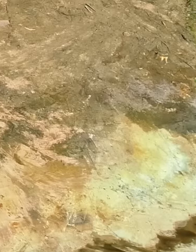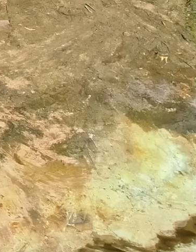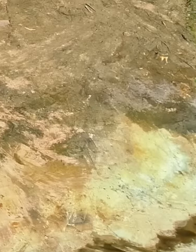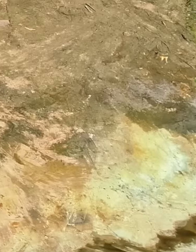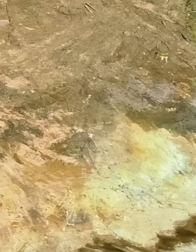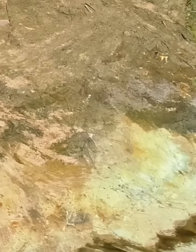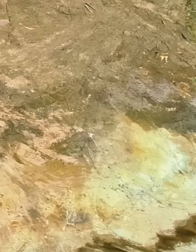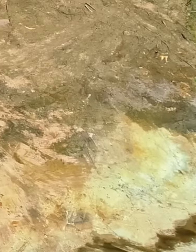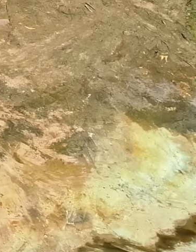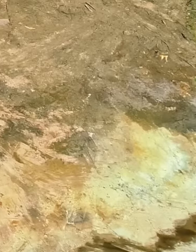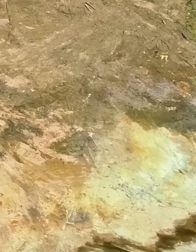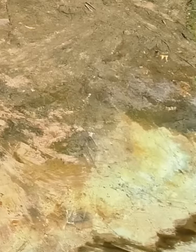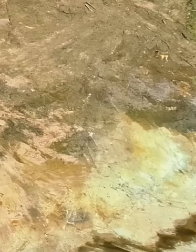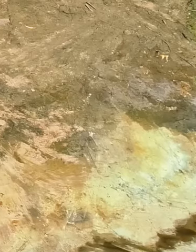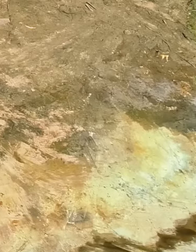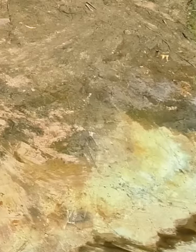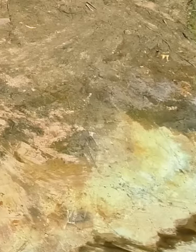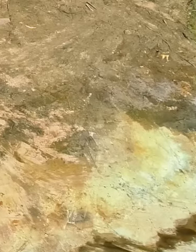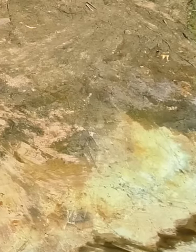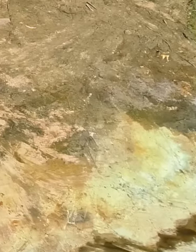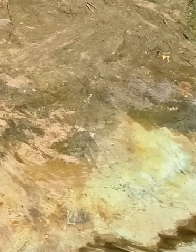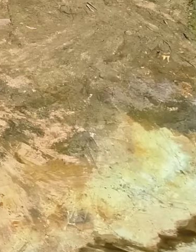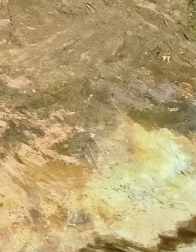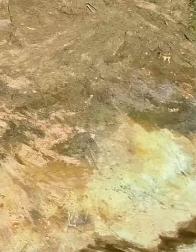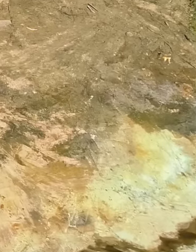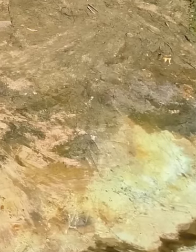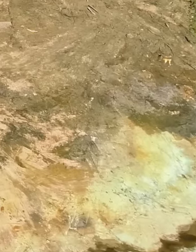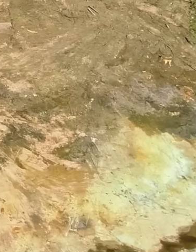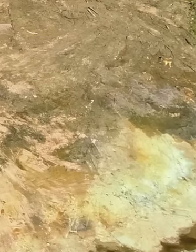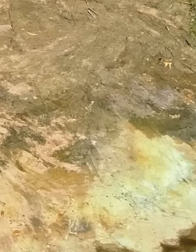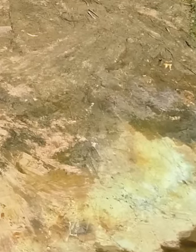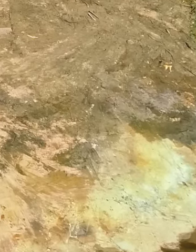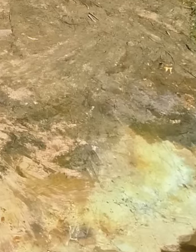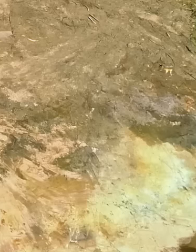orientar el desarrollo del sector eléctrico en la transición energética, garantizando la